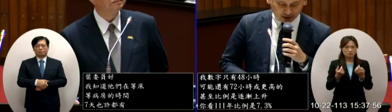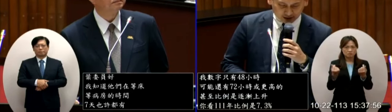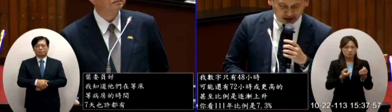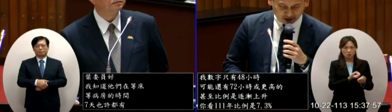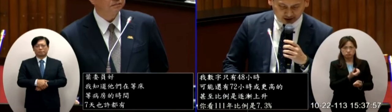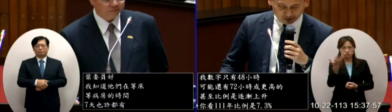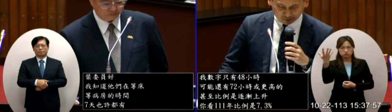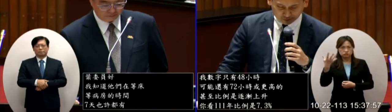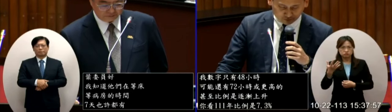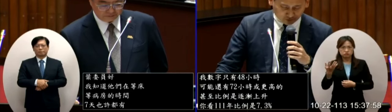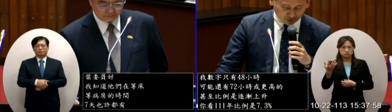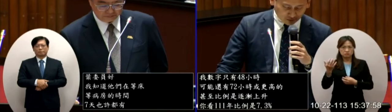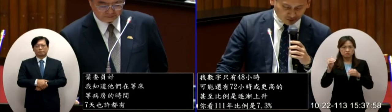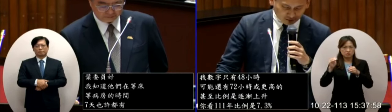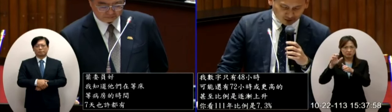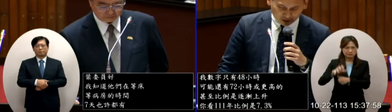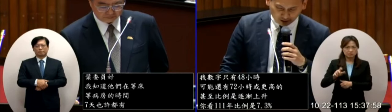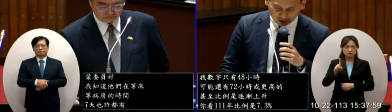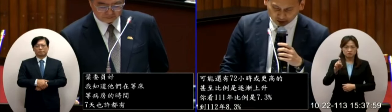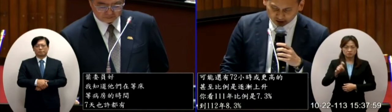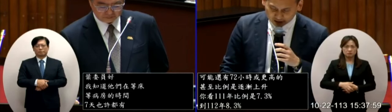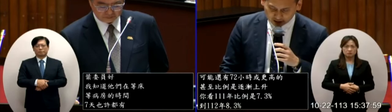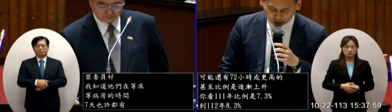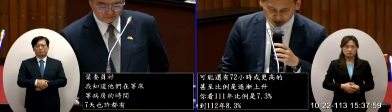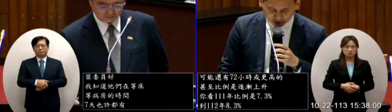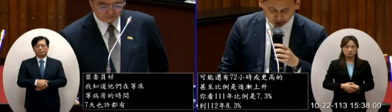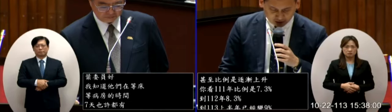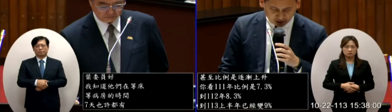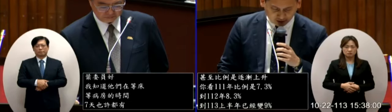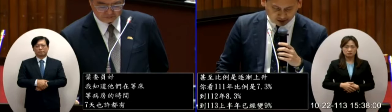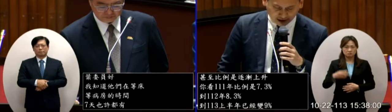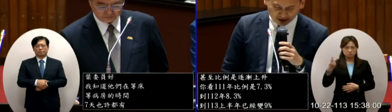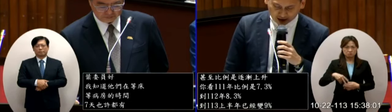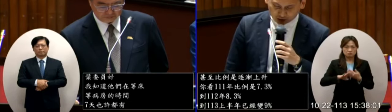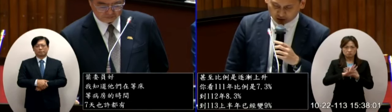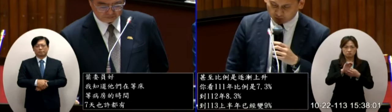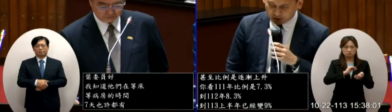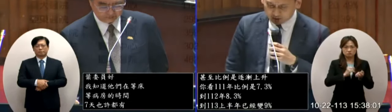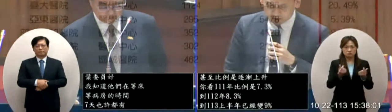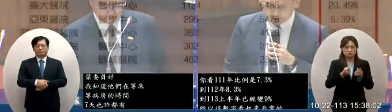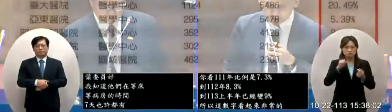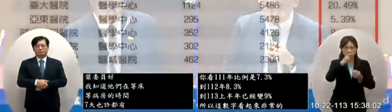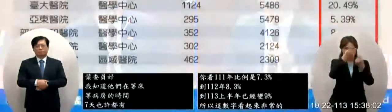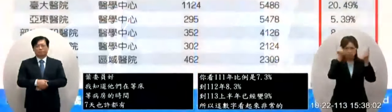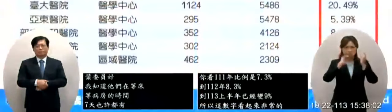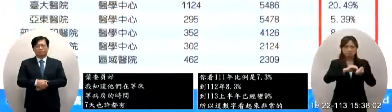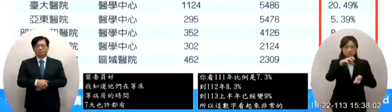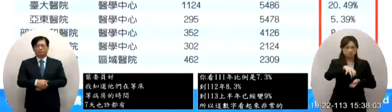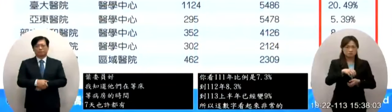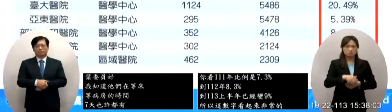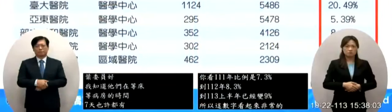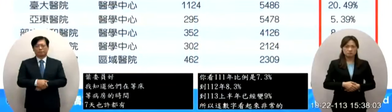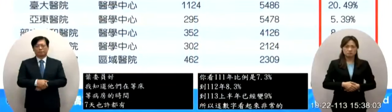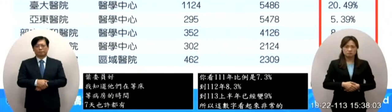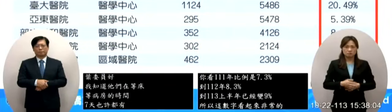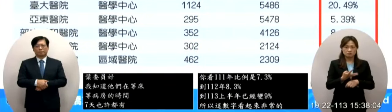再看下一頁 有一些醫院 特別是你看台大醫院 台大醫院超過48小時的案件比例